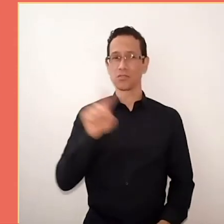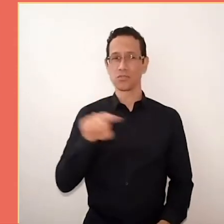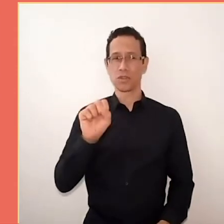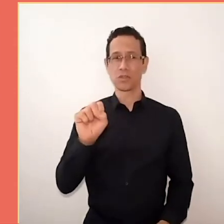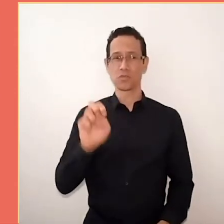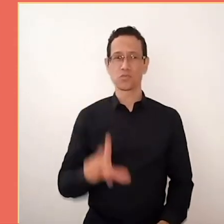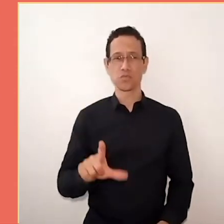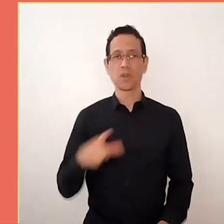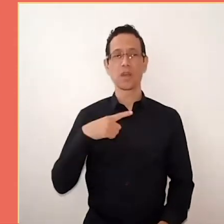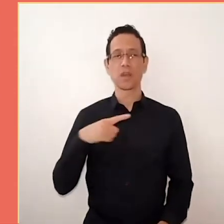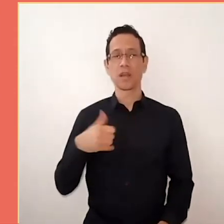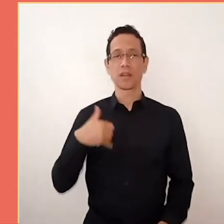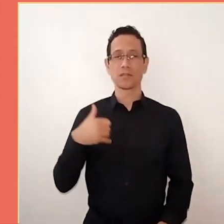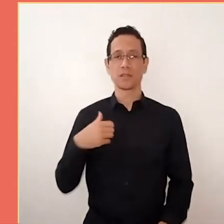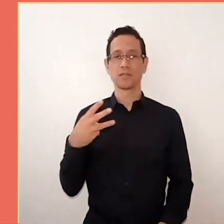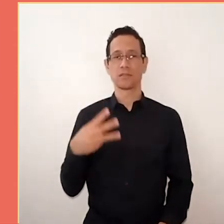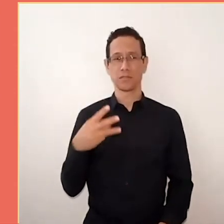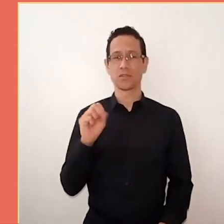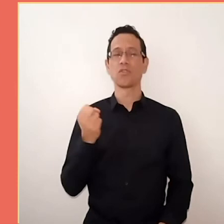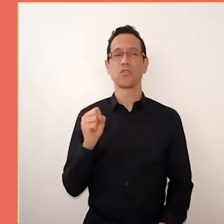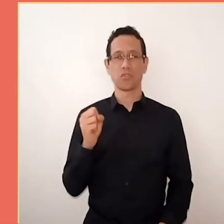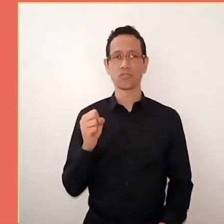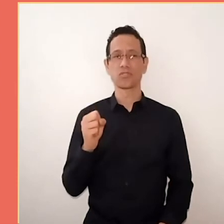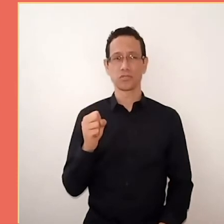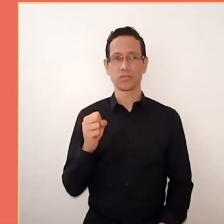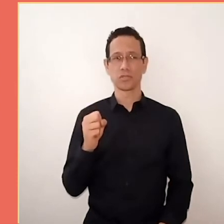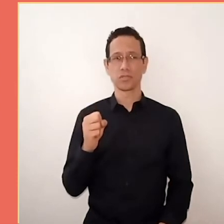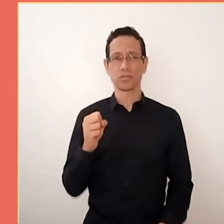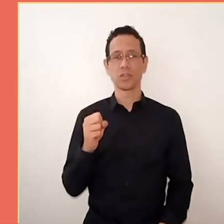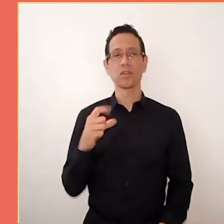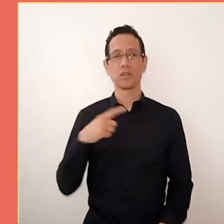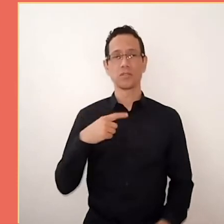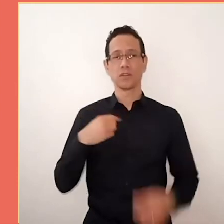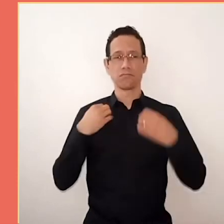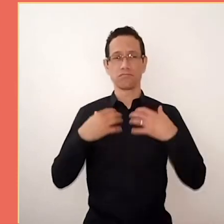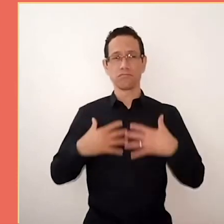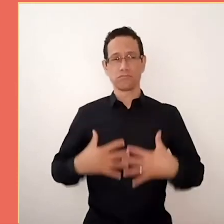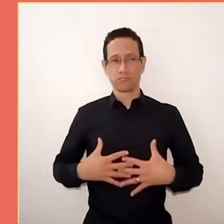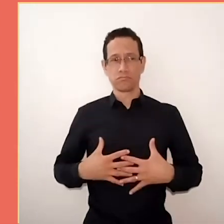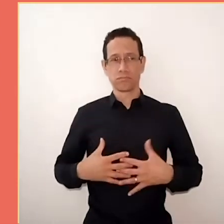Tenho 38 anos, estou vestindo um vestido branco,